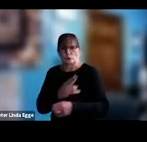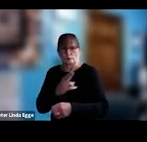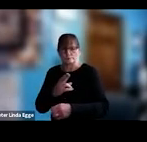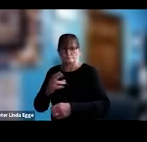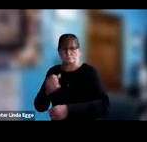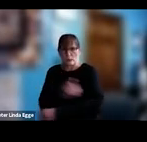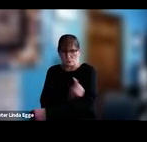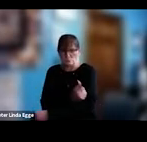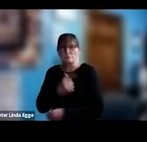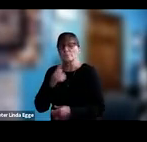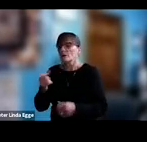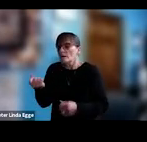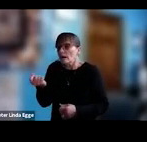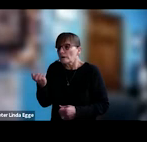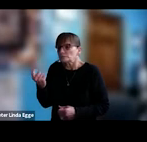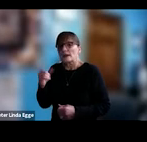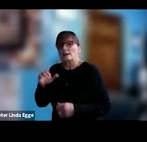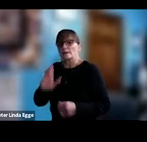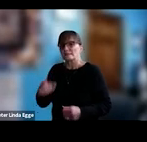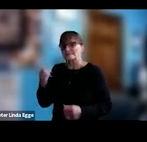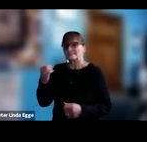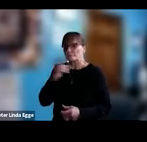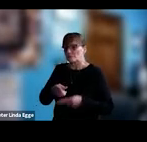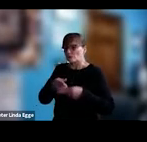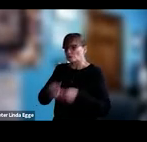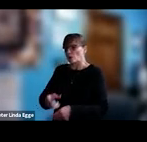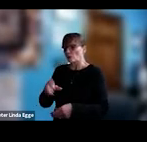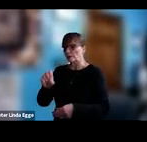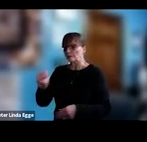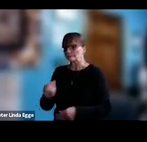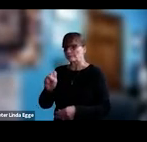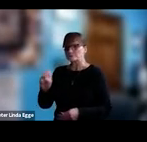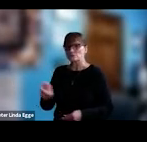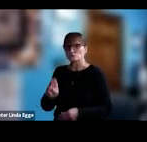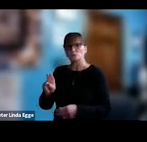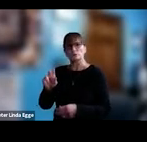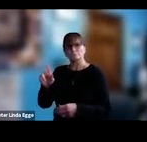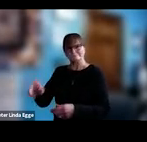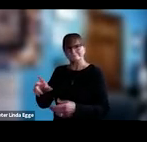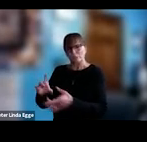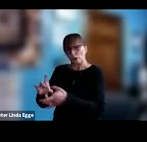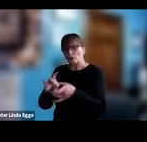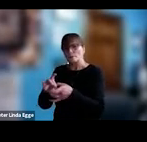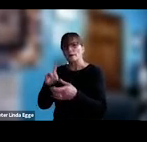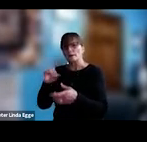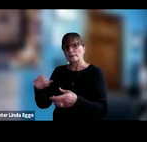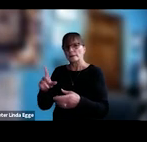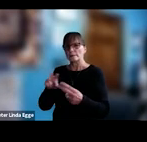y entender que esto es algo llamado coacción por el uso de sustancias, lo cual ocurre cuando los perpetradores de violencia de pareja